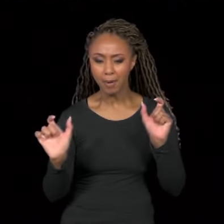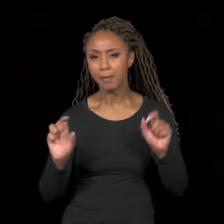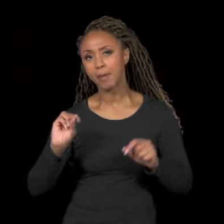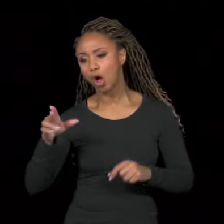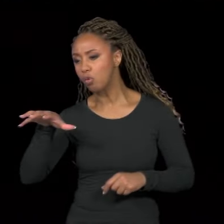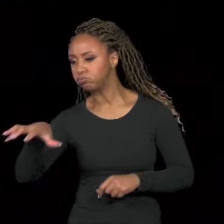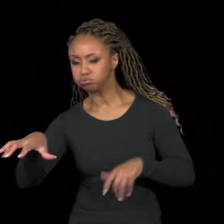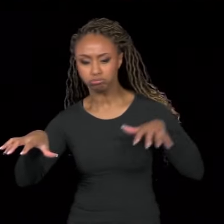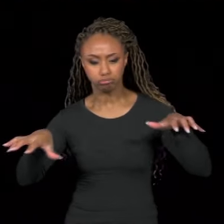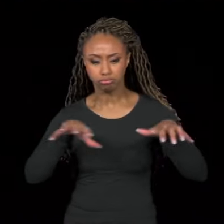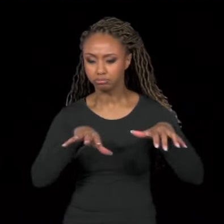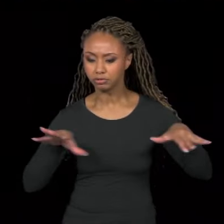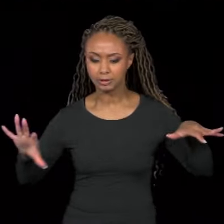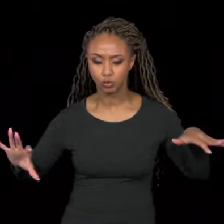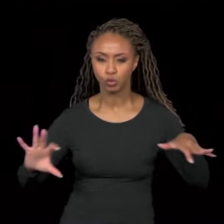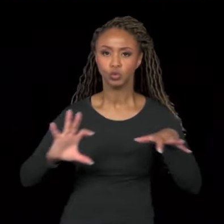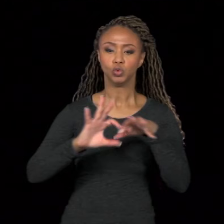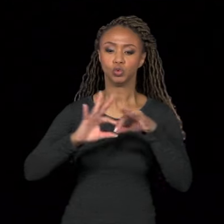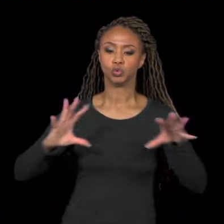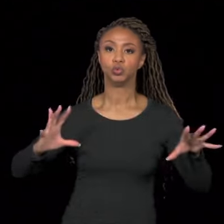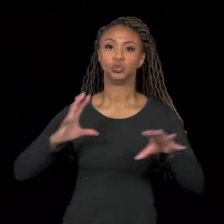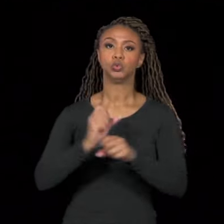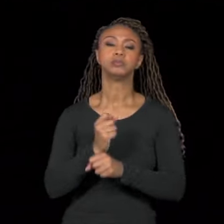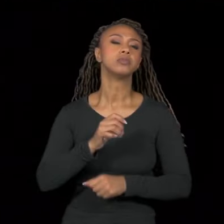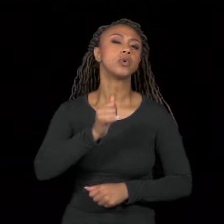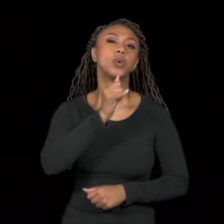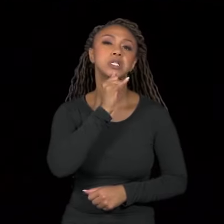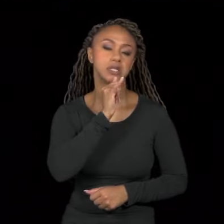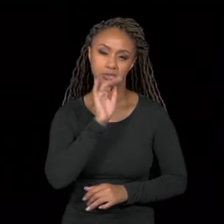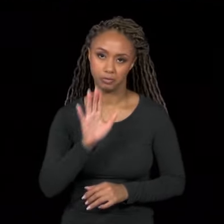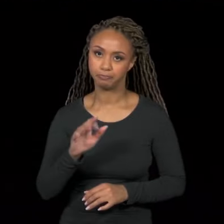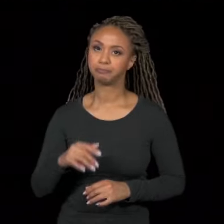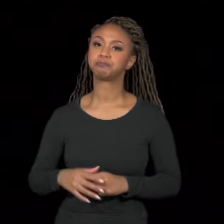EU QUERO MOSTRAR PARA VOCÊS AQUI, UM EXEMPLO DE RELACIONAMENTO. ENTÃO PERCEBAM QUE NA TELA A